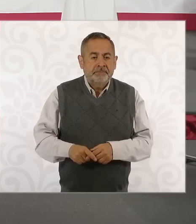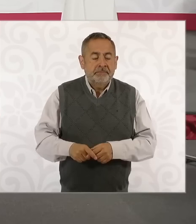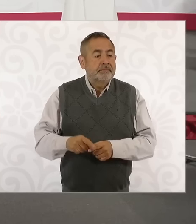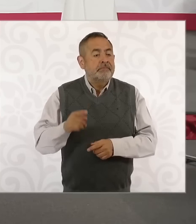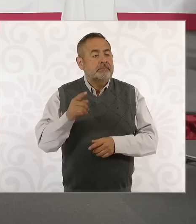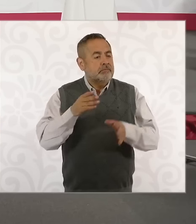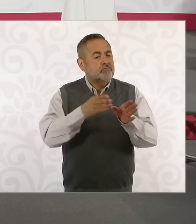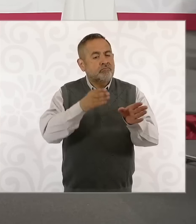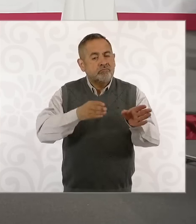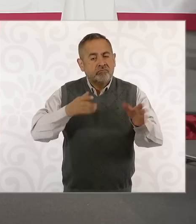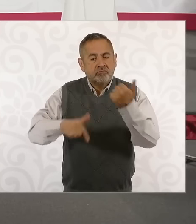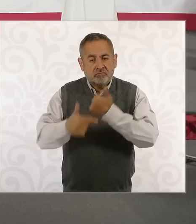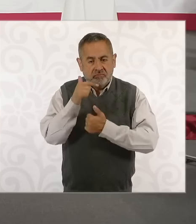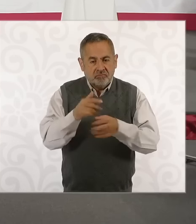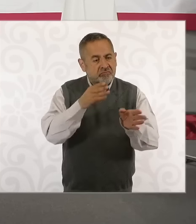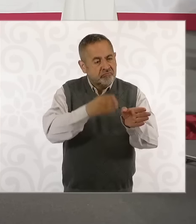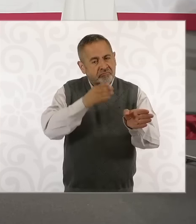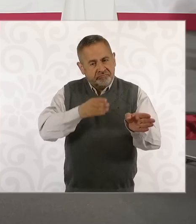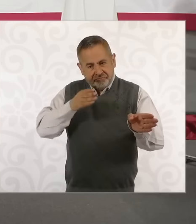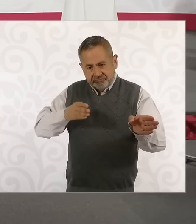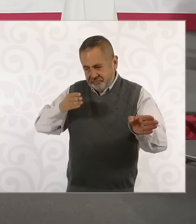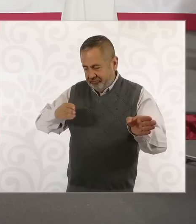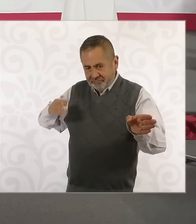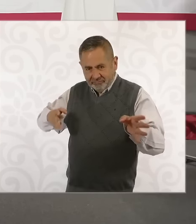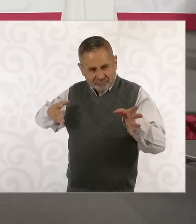mismas razones. Sabemos que va a haber, les decía yo, la zona metropolitana de Monterrey. O sea,